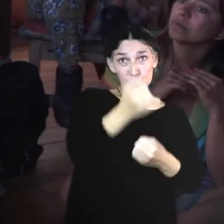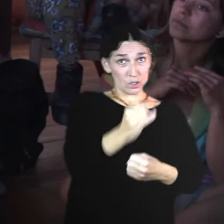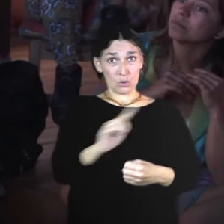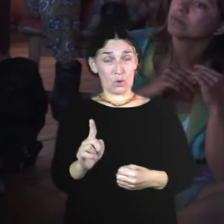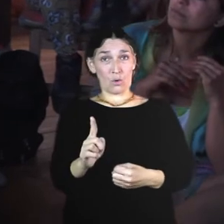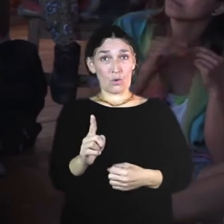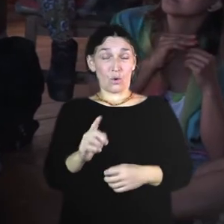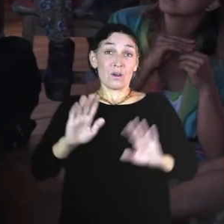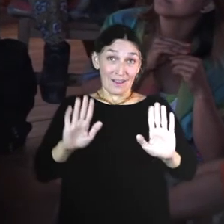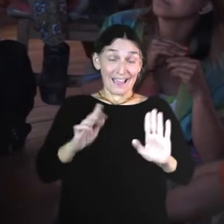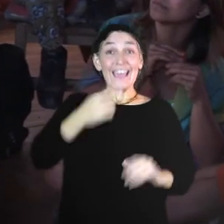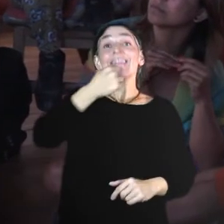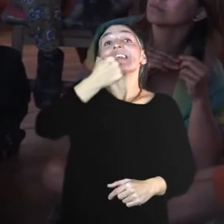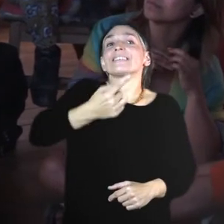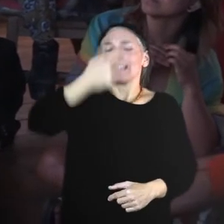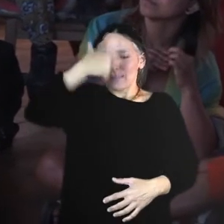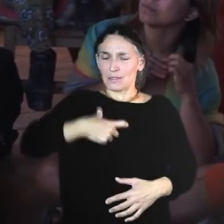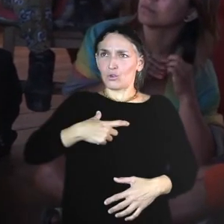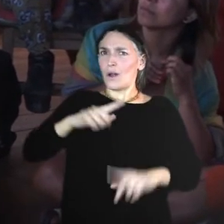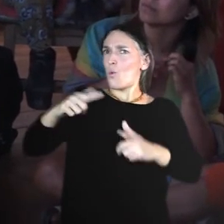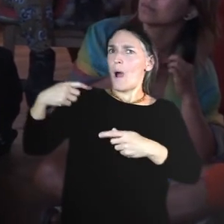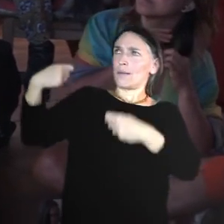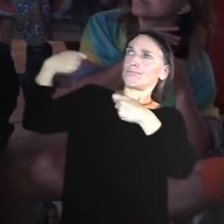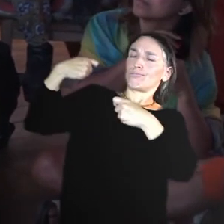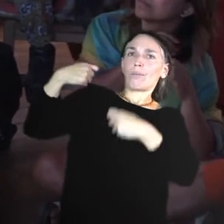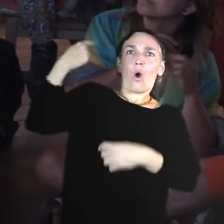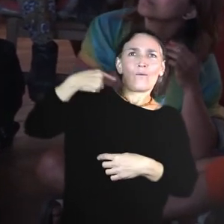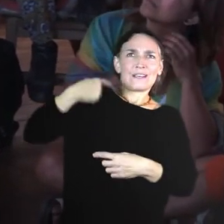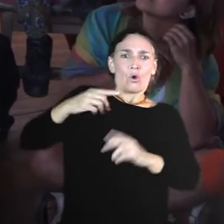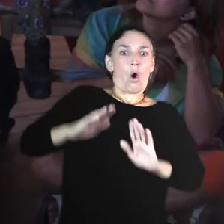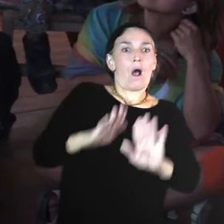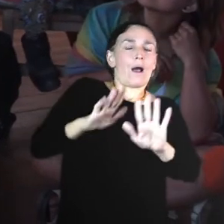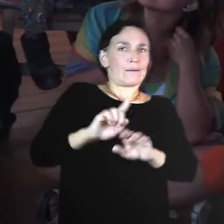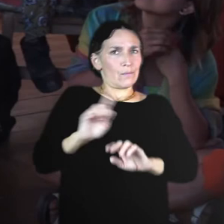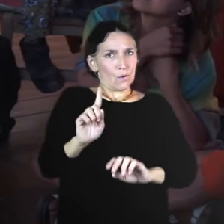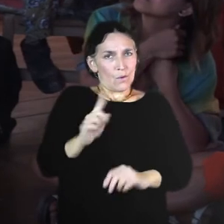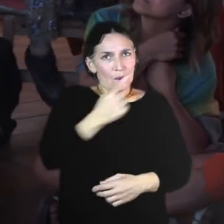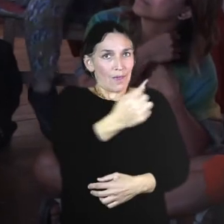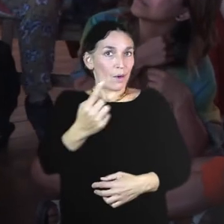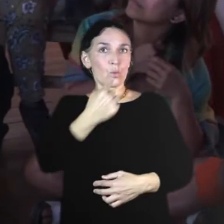Es una decisión personal, nadie te obliga, ni te empuja, nada.